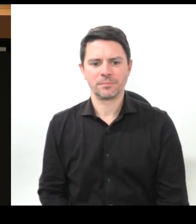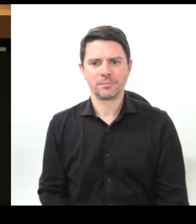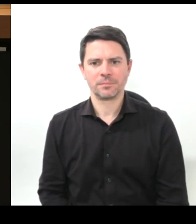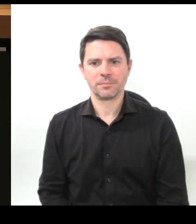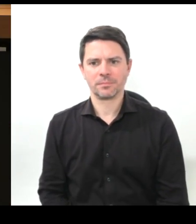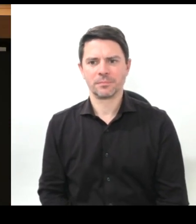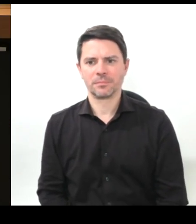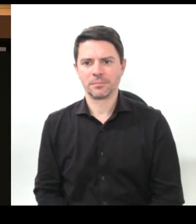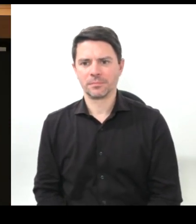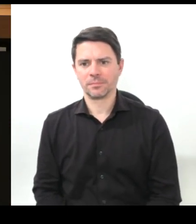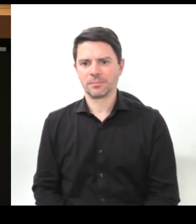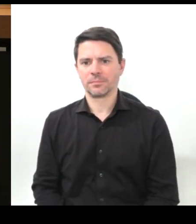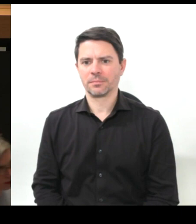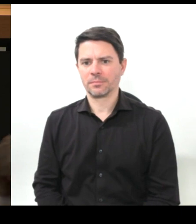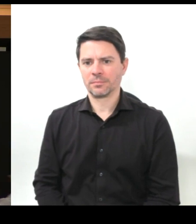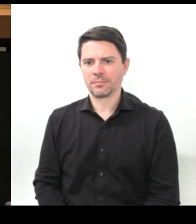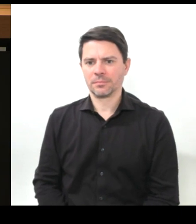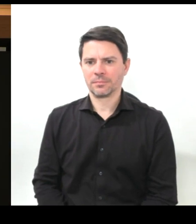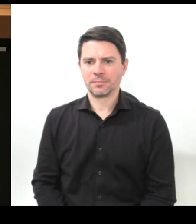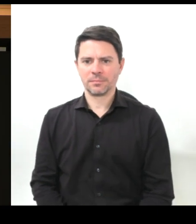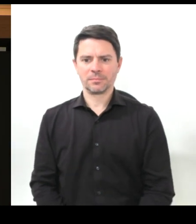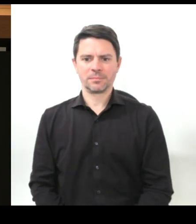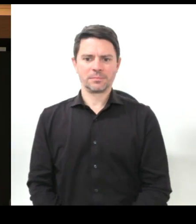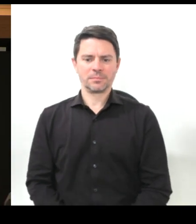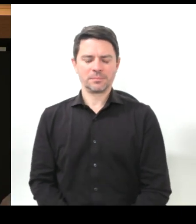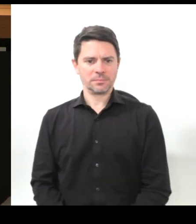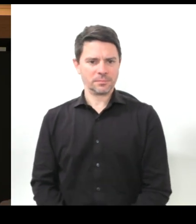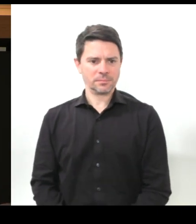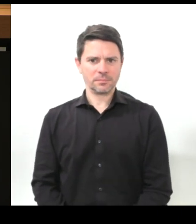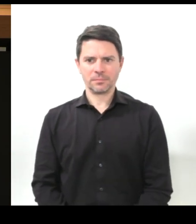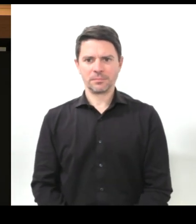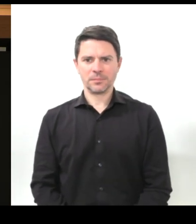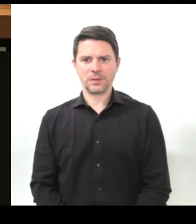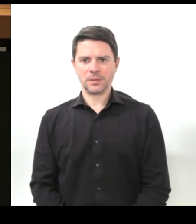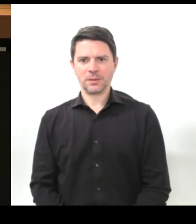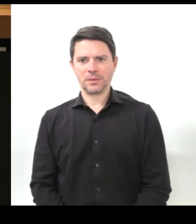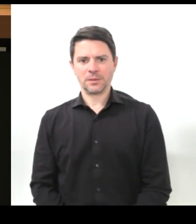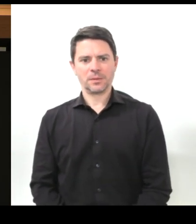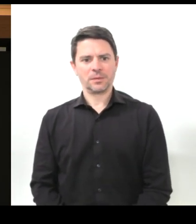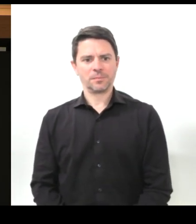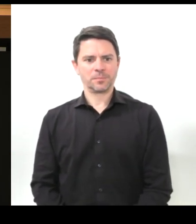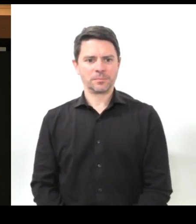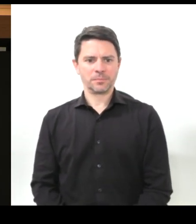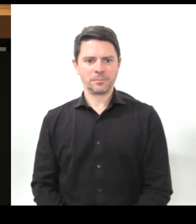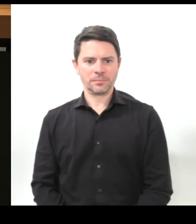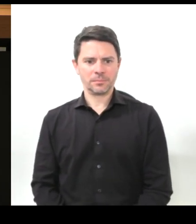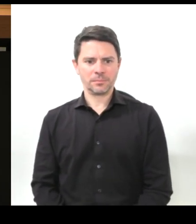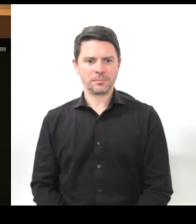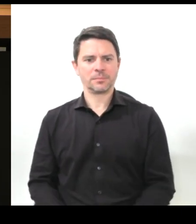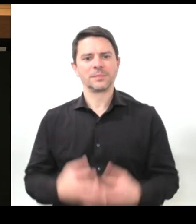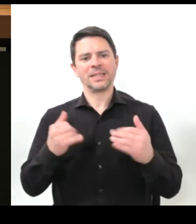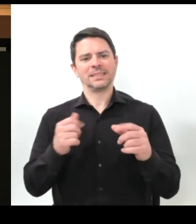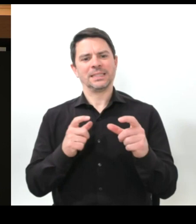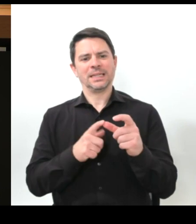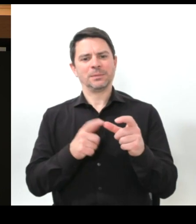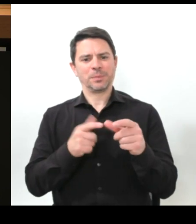teilt, den Wohnungsbau in Berlin voranzutreiben. Denn ohne Wohnungsbau werden wir den Wohnungsmangel in der Stadt nicht beheben.